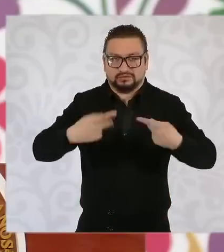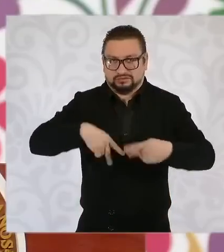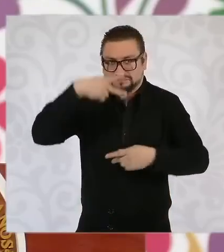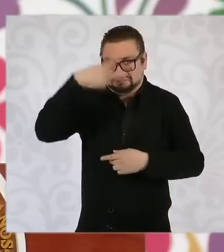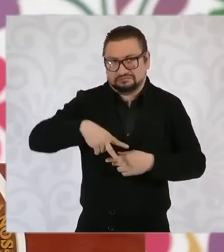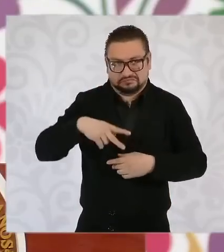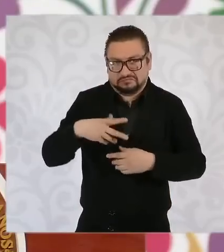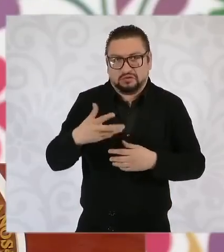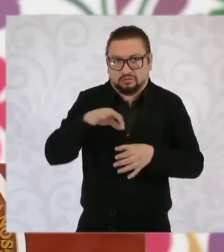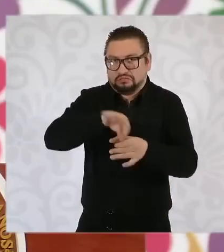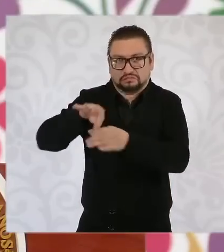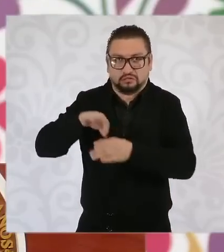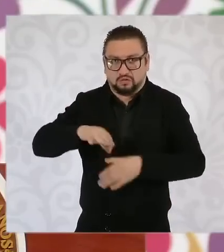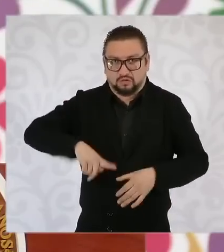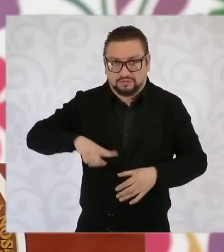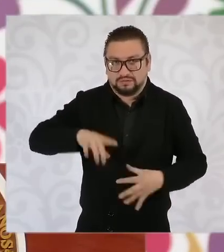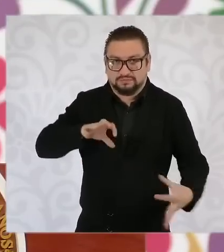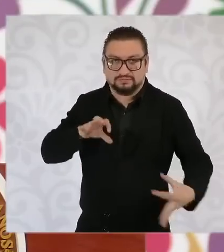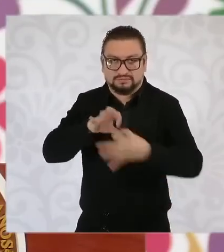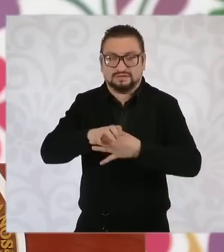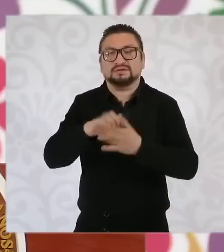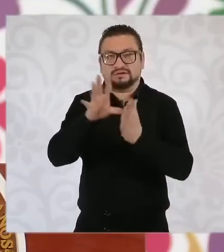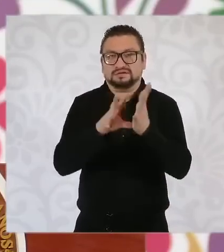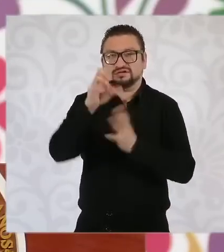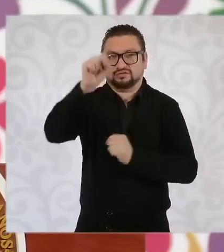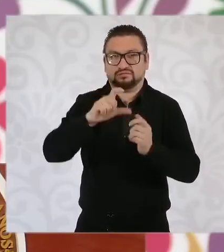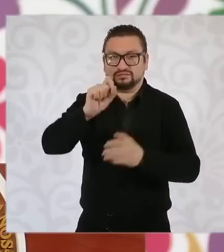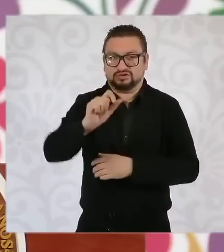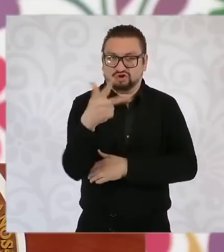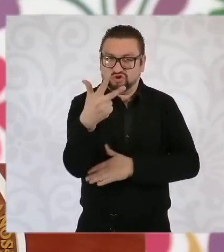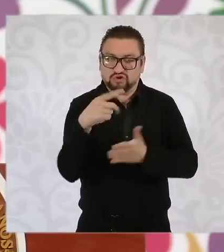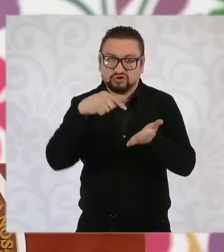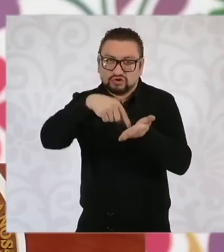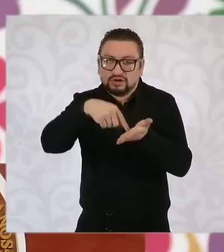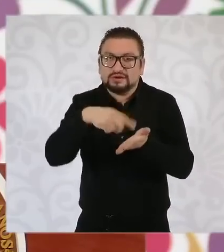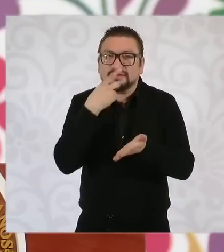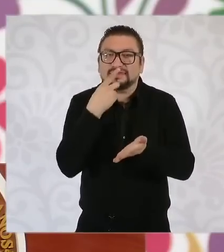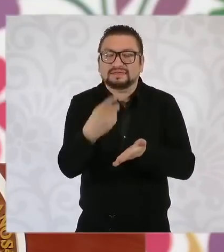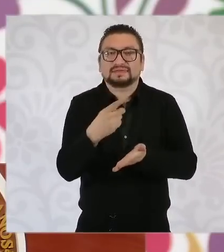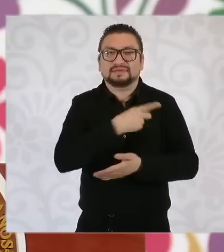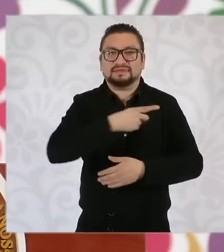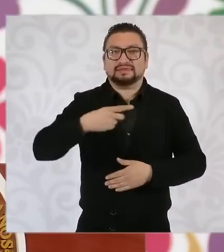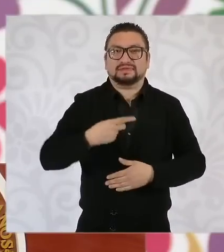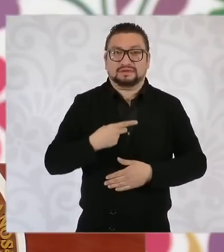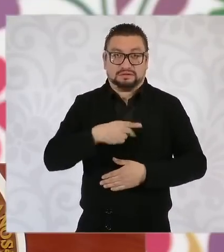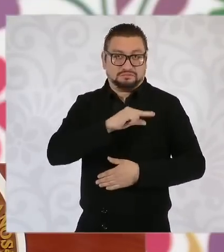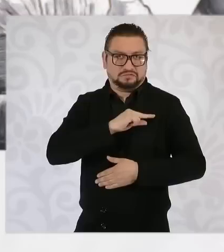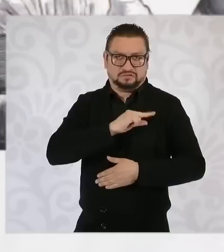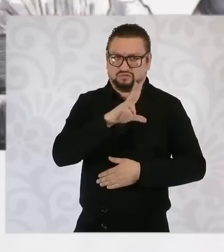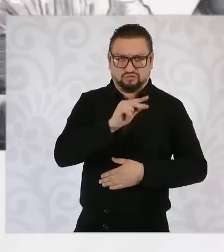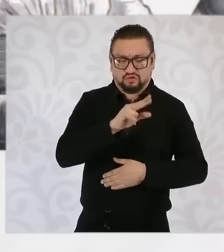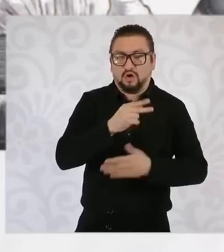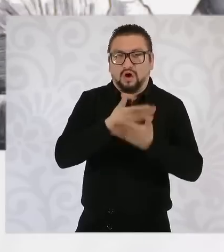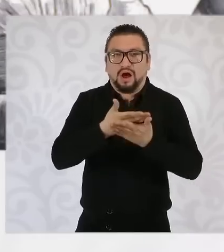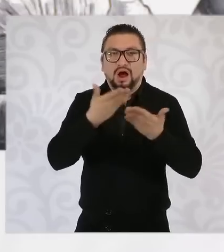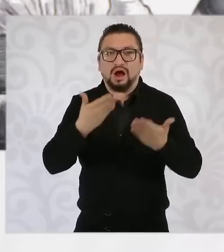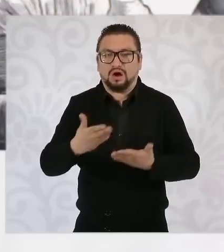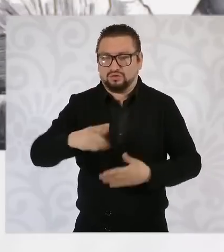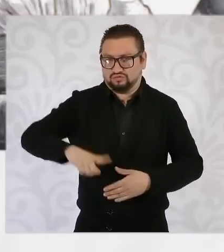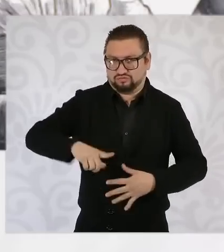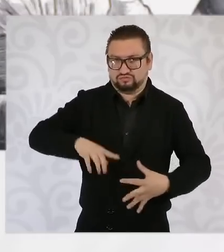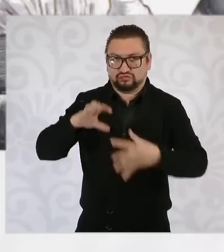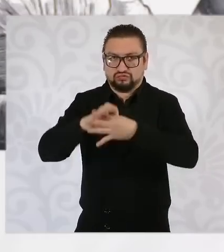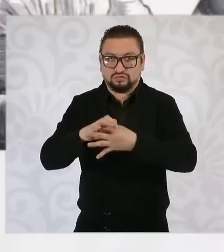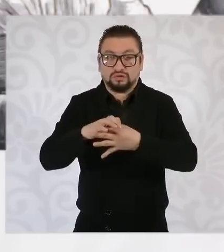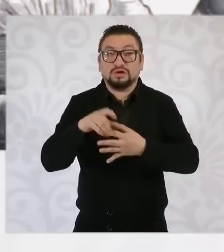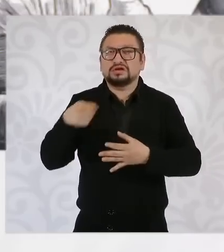quedó establecido en el 28 constitucional que ya no deben ser consideradas monopolios esto es muy